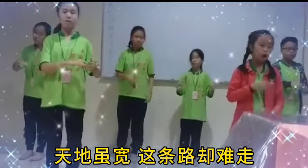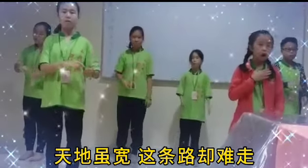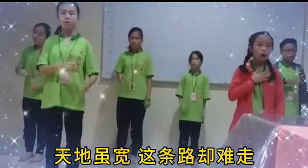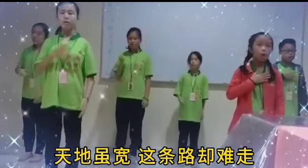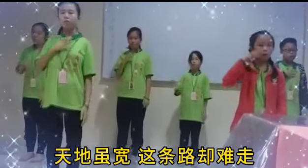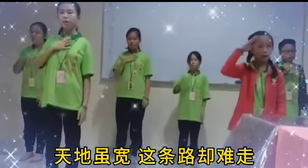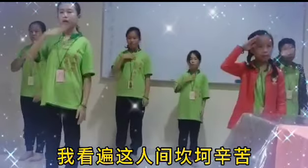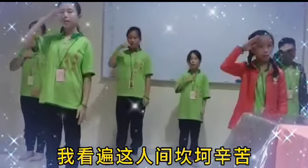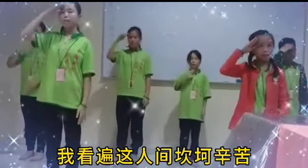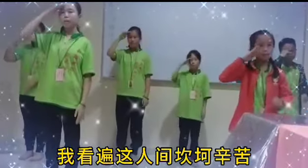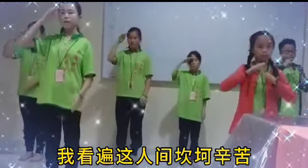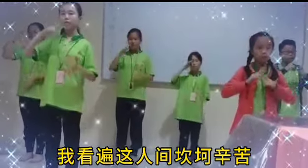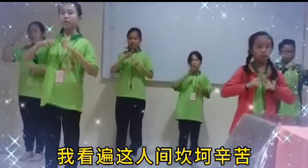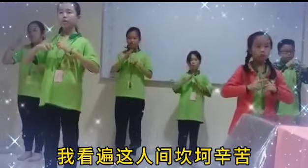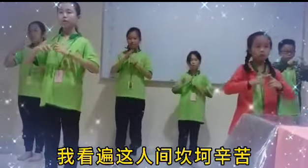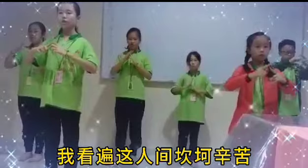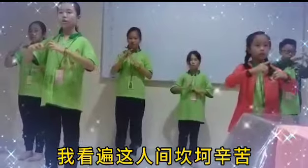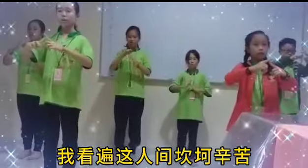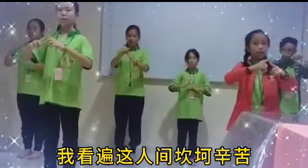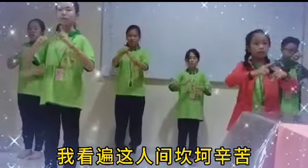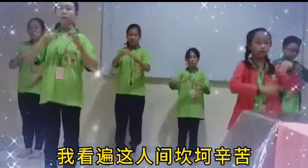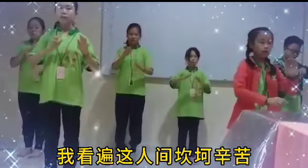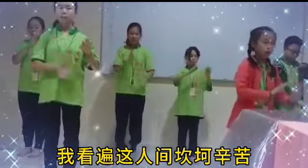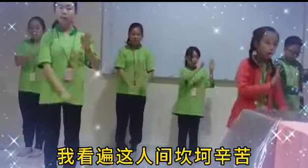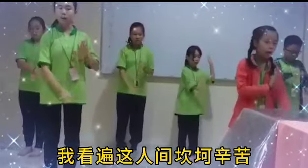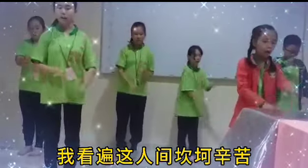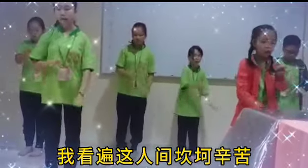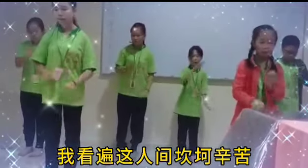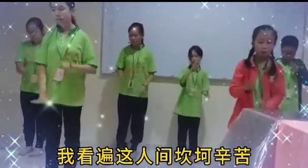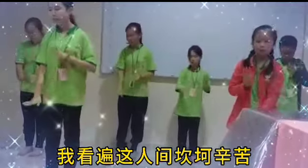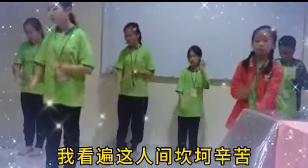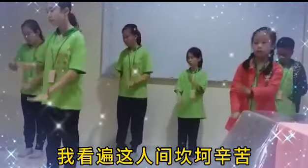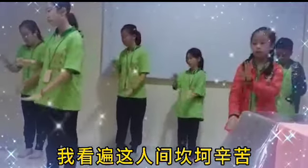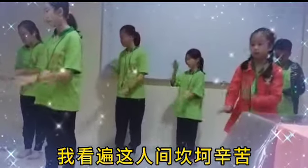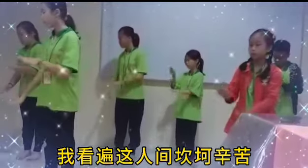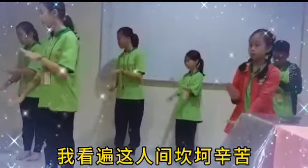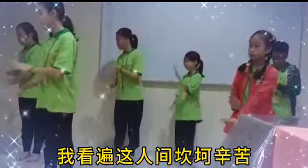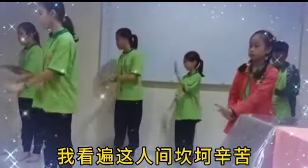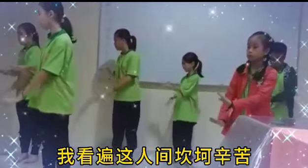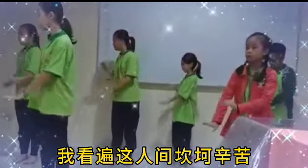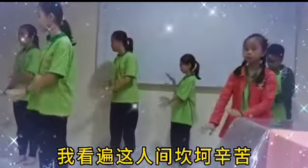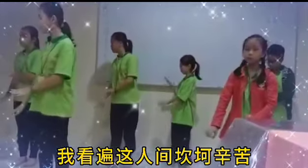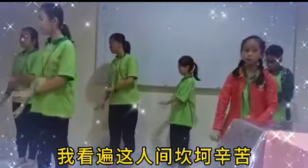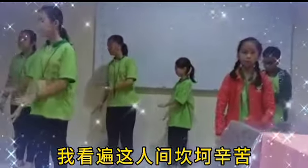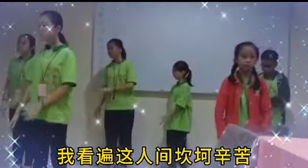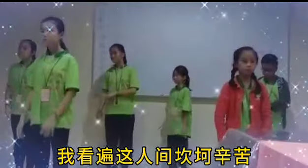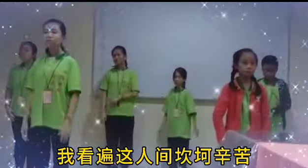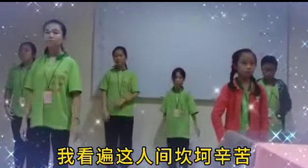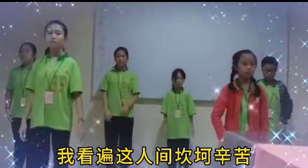我看遍这人间坎坷辛苦